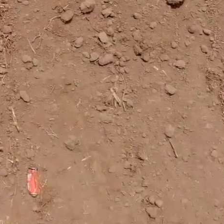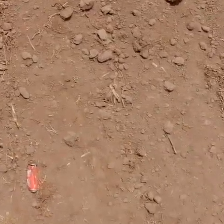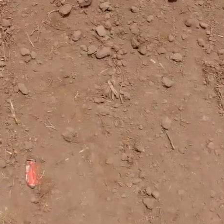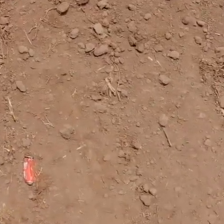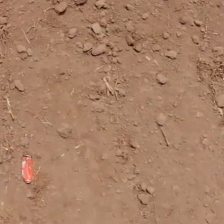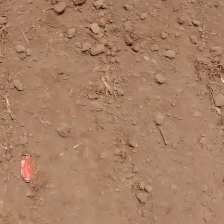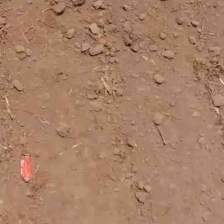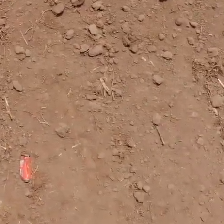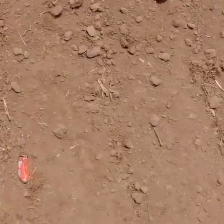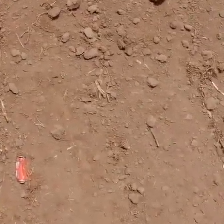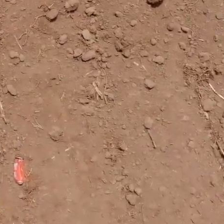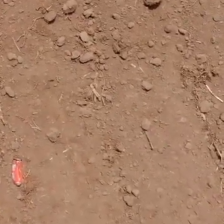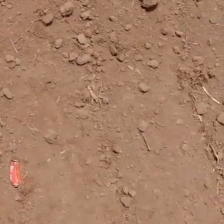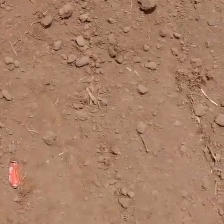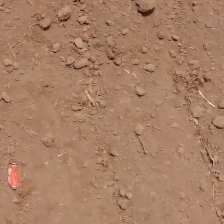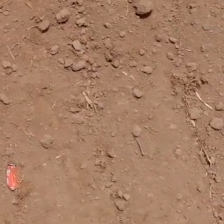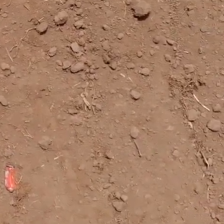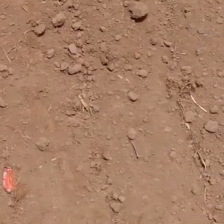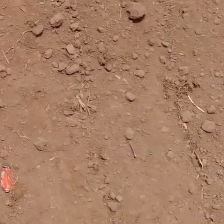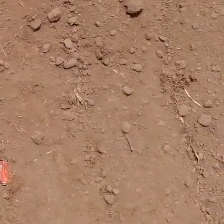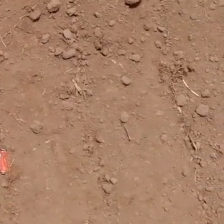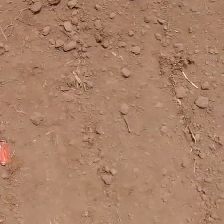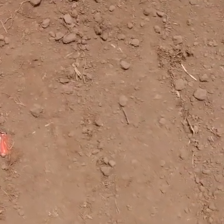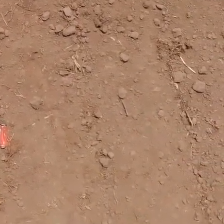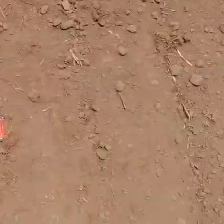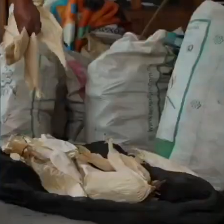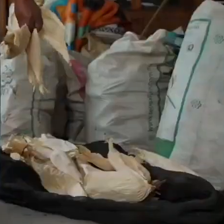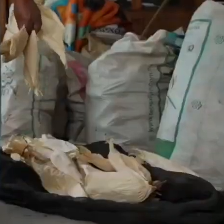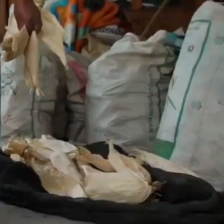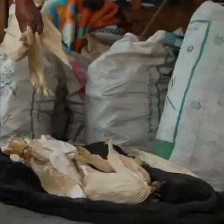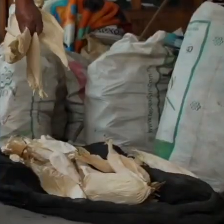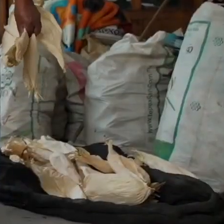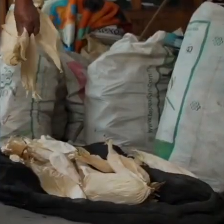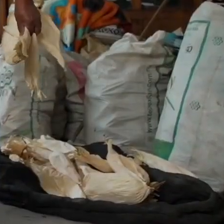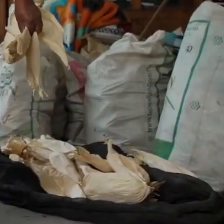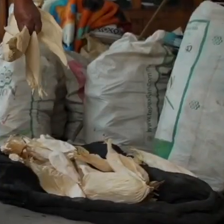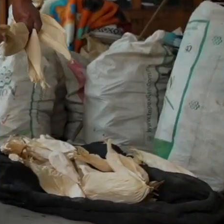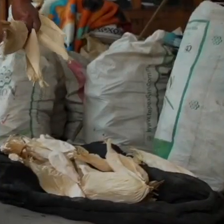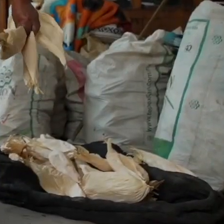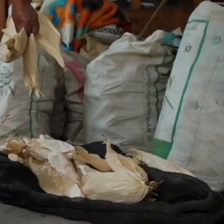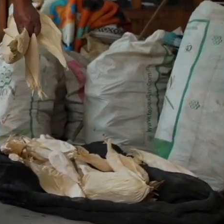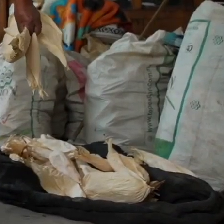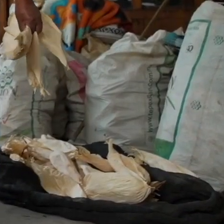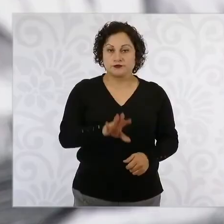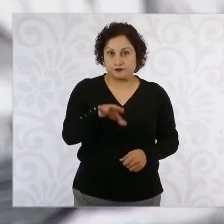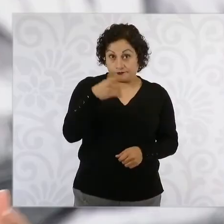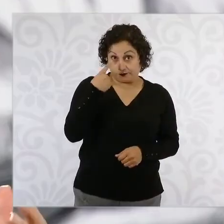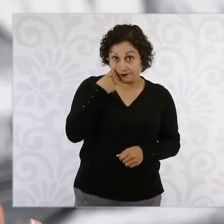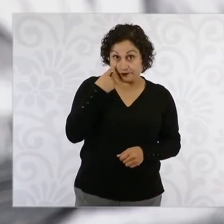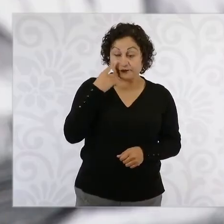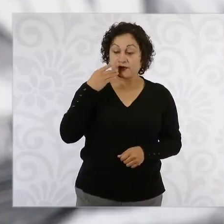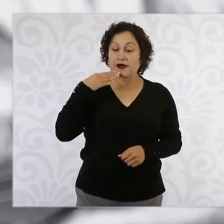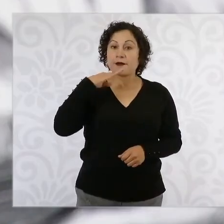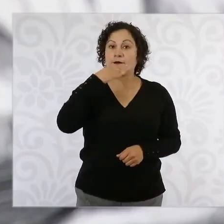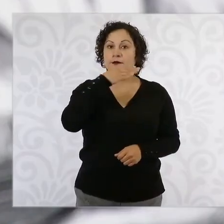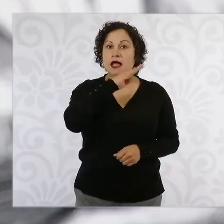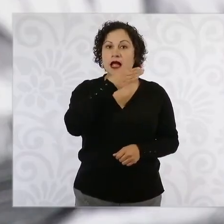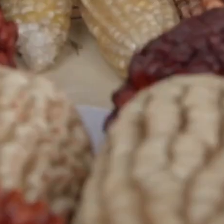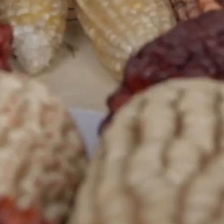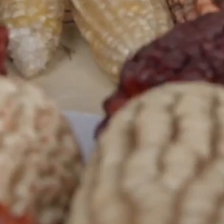eh No surgió de manera Silvestre Las investigaciones hasta ahora Aunque hay